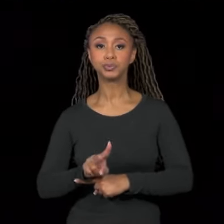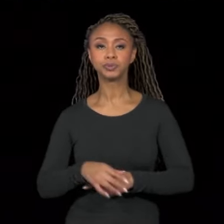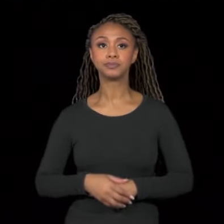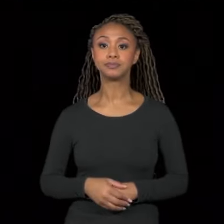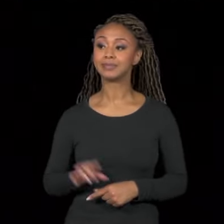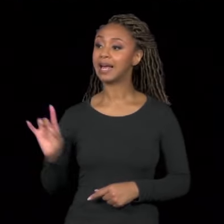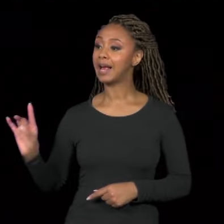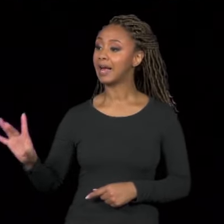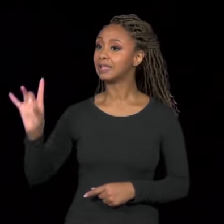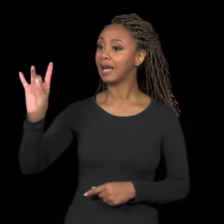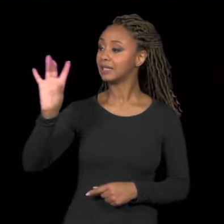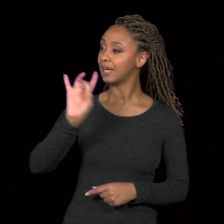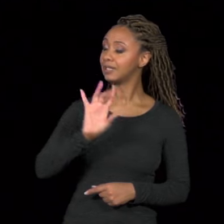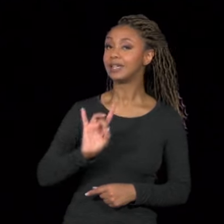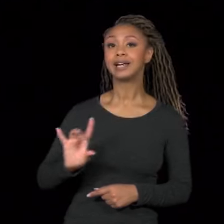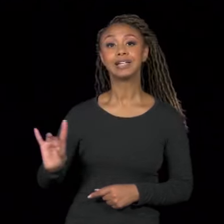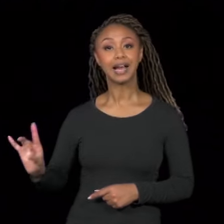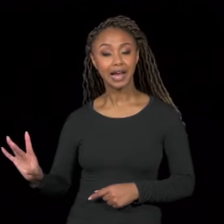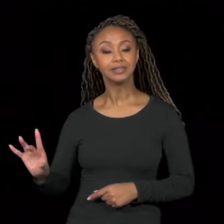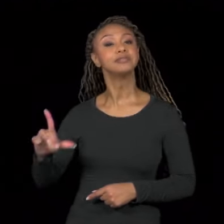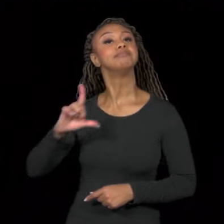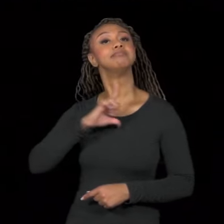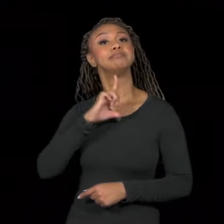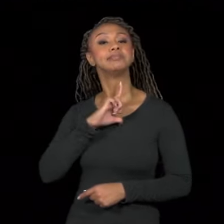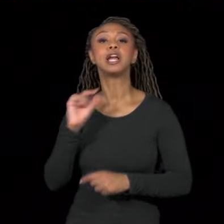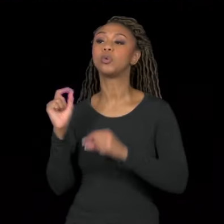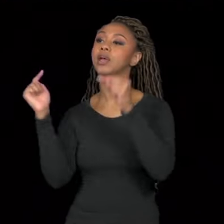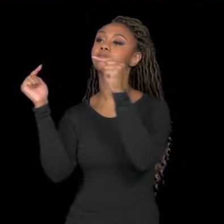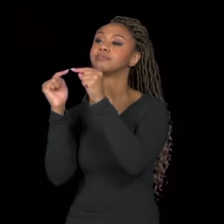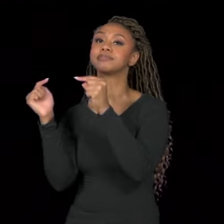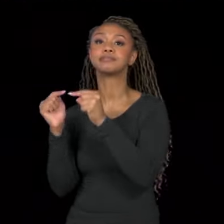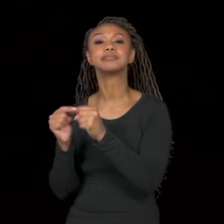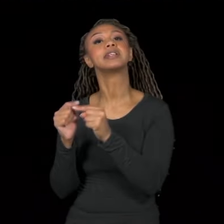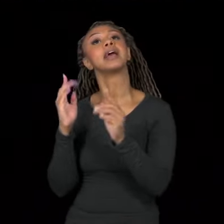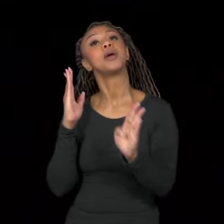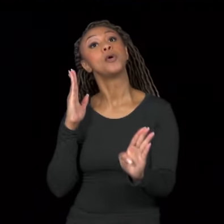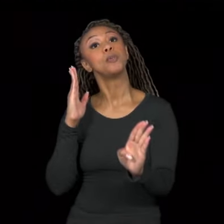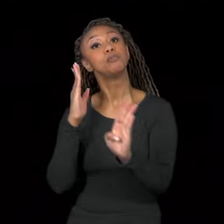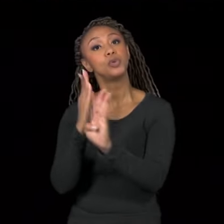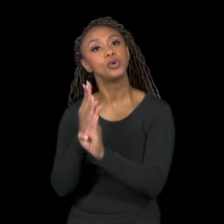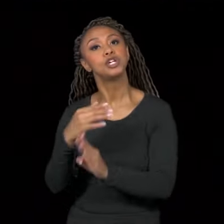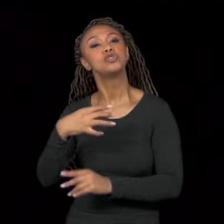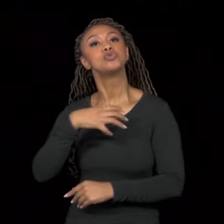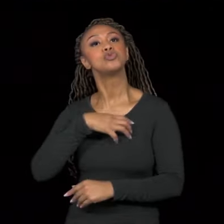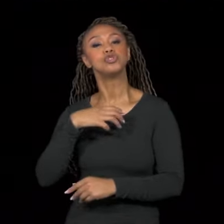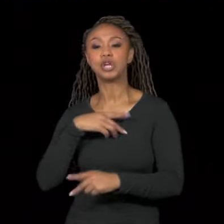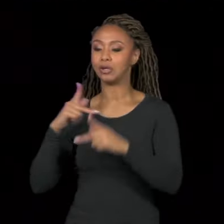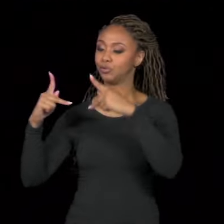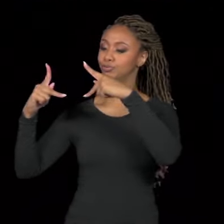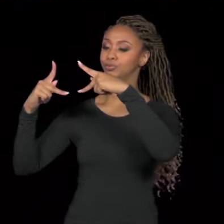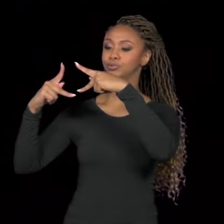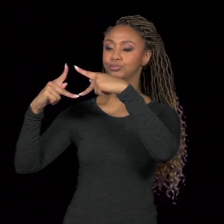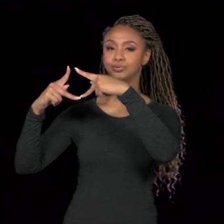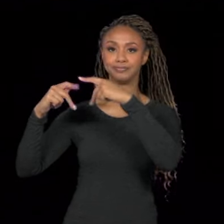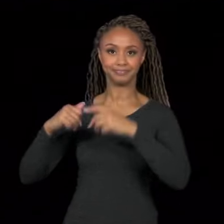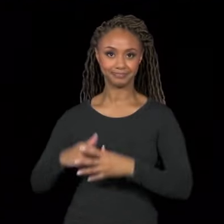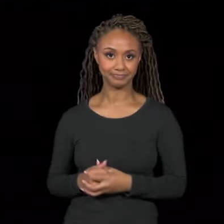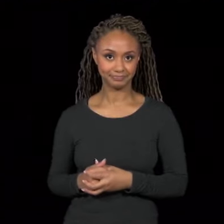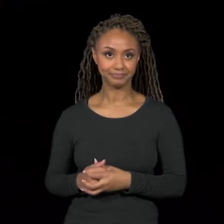PROJETO. E, POR ISSO, ELES VÃO SER REPRESENTADOS NO DIAGRAMA ENTIDADE-RELACIONAMENTO COMO UM LOSANGO. É ASSIM QUE A GENTE VAI REPRESENTAR.